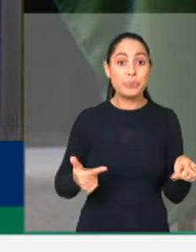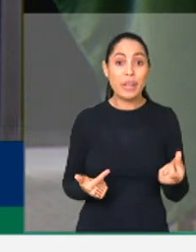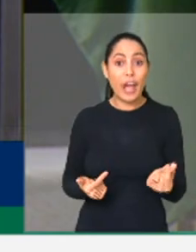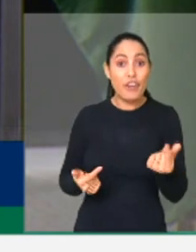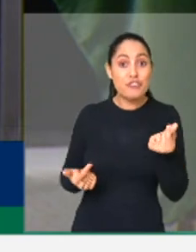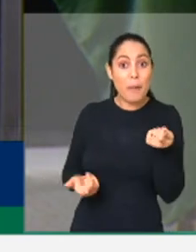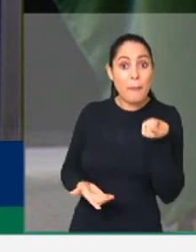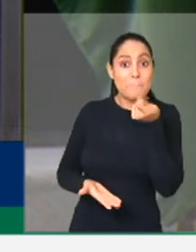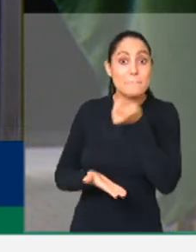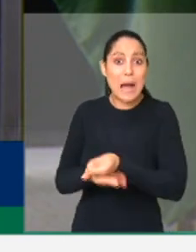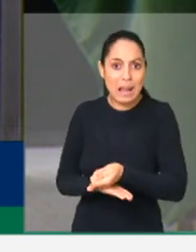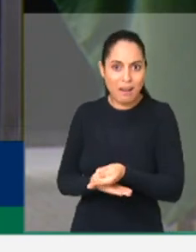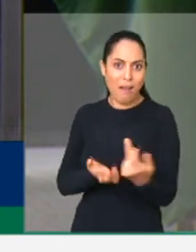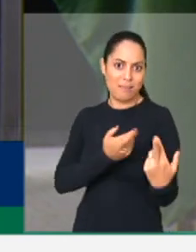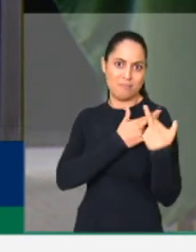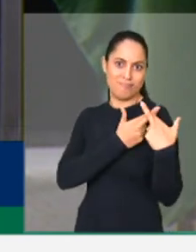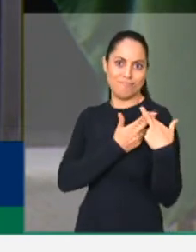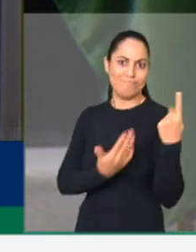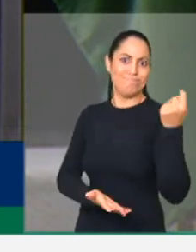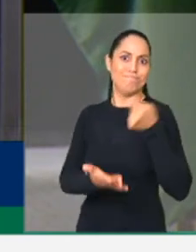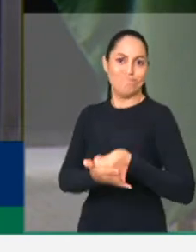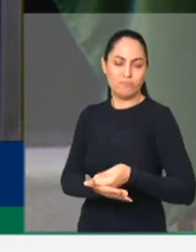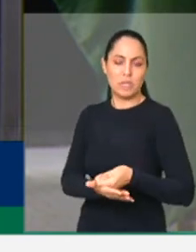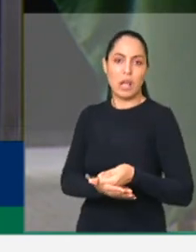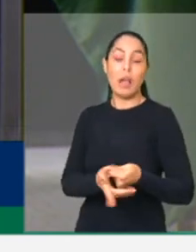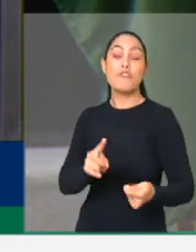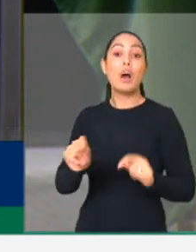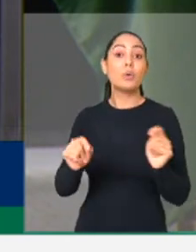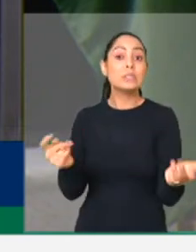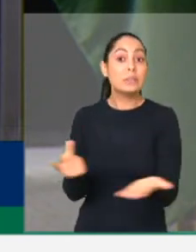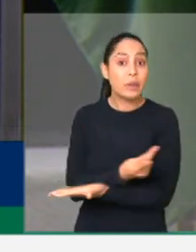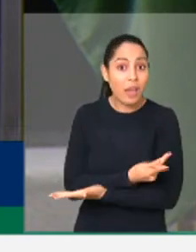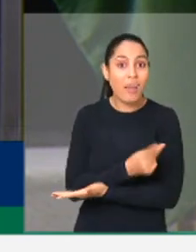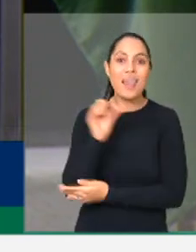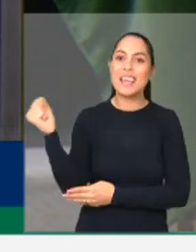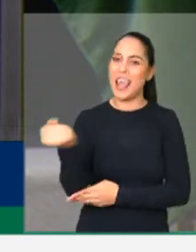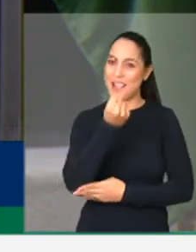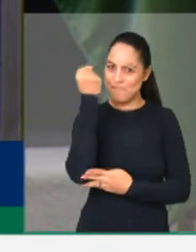COM PASSIVO A DESCOBERTA DAS OBRIGAÇÕES ASSUMIDAS SEM COMPATIBILIZAR OS PREJUÍZOS